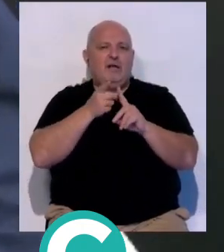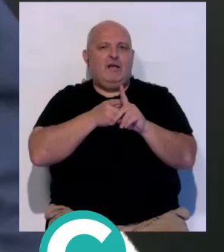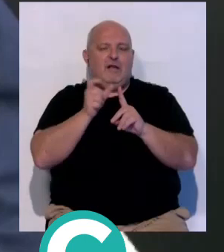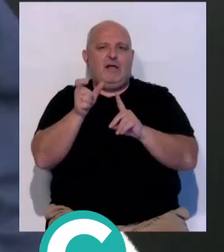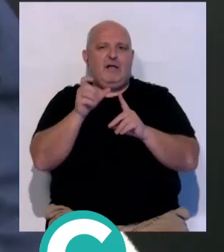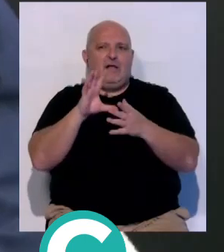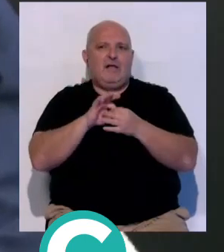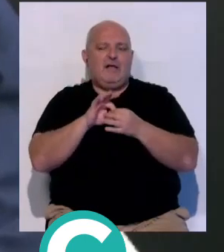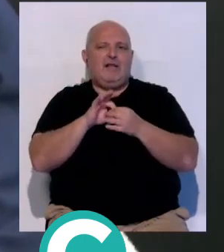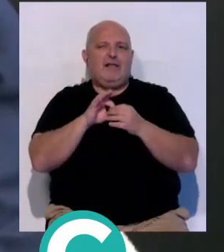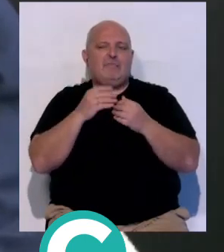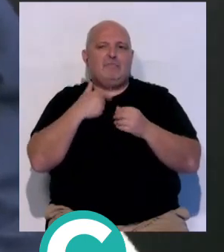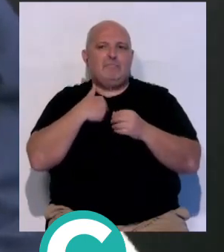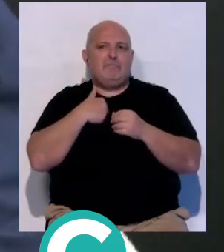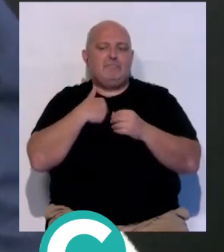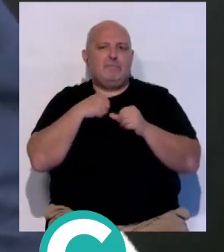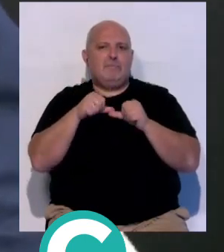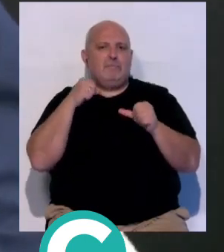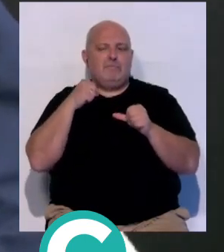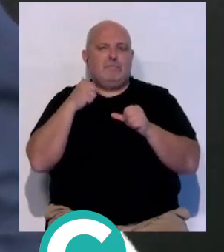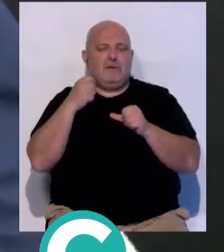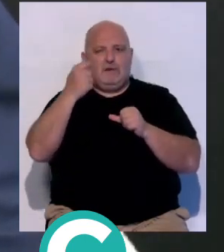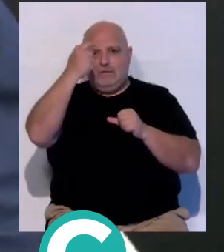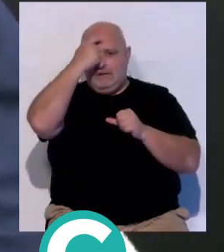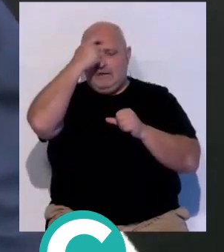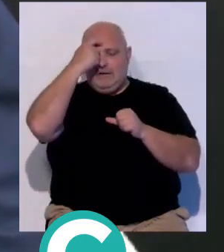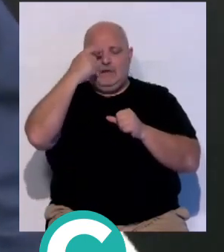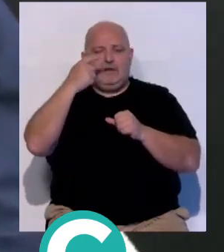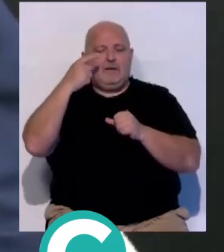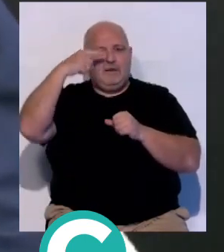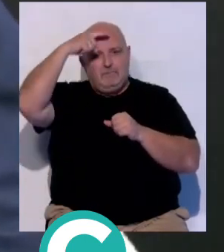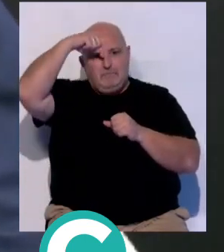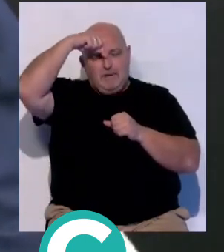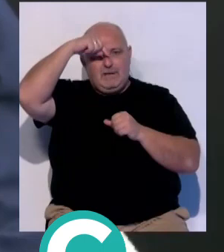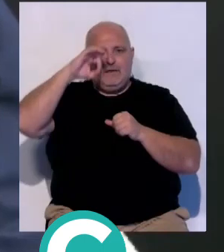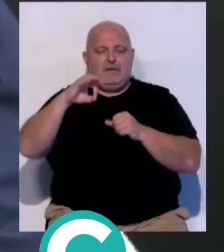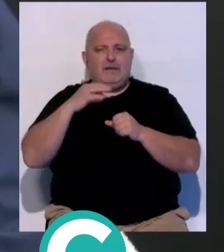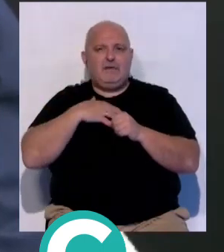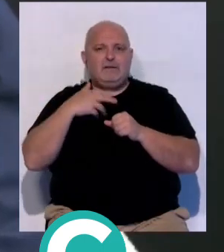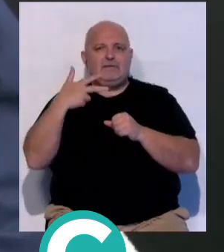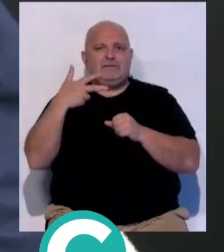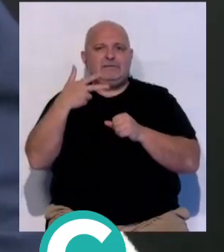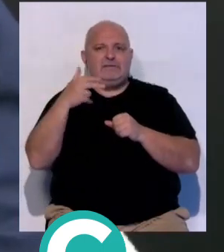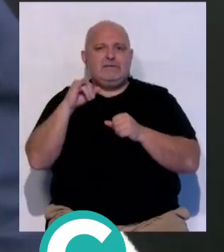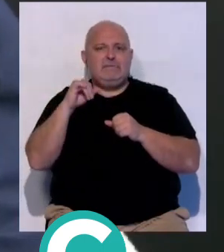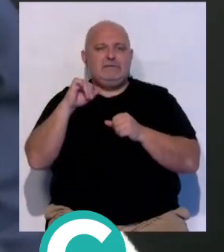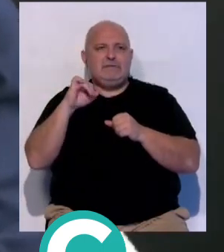de una palabra y una palabra que a mí me marcó en melilla ibarbita y chipichanga chipichanga es una